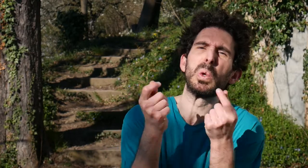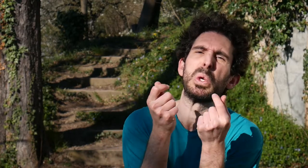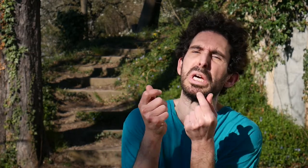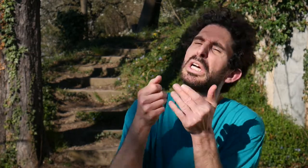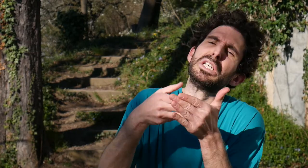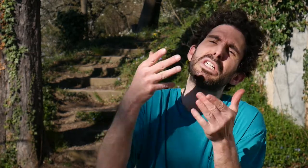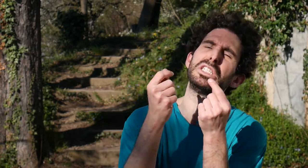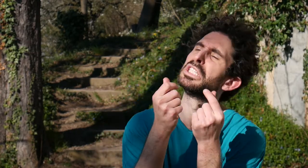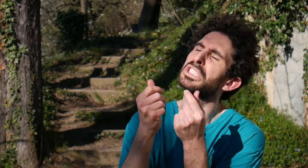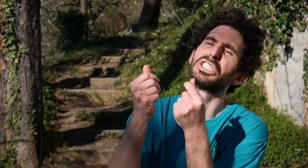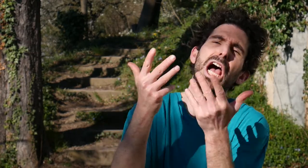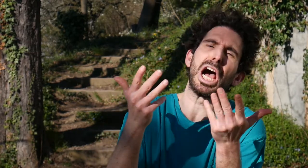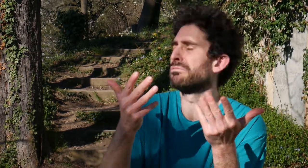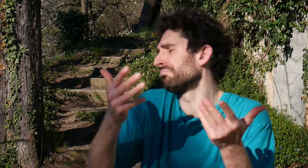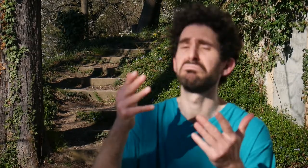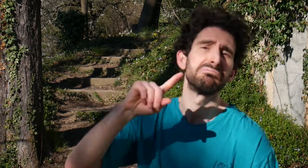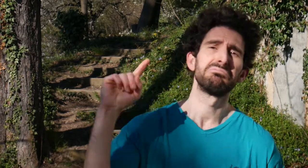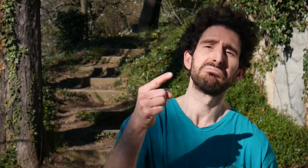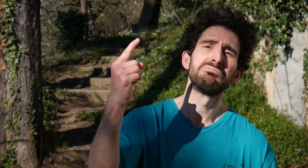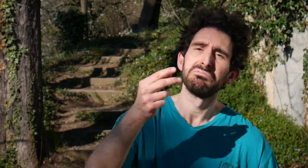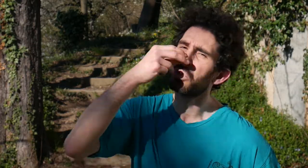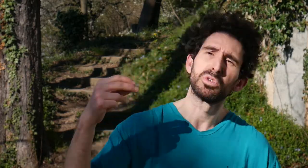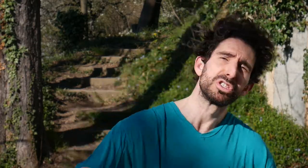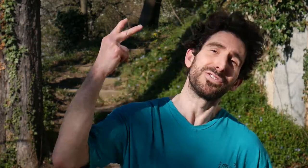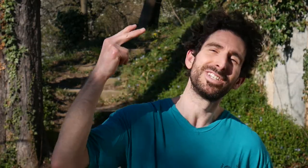ouh là, c'est trop cher ! On s'en fout quoi.